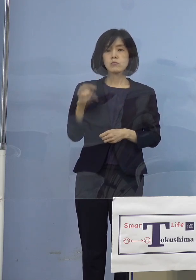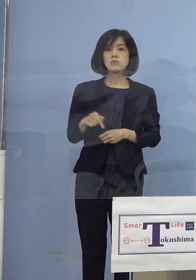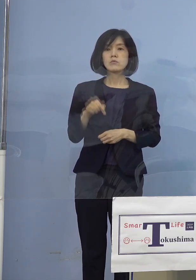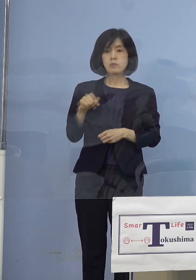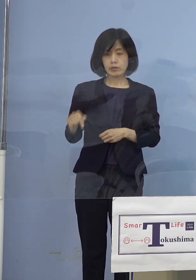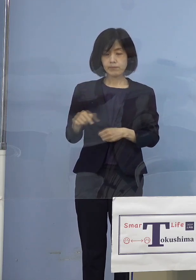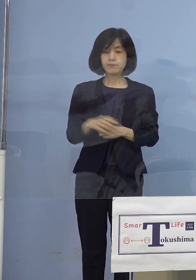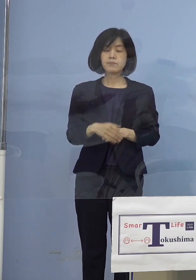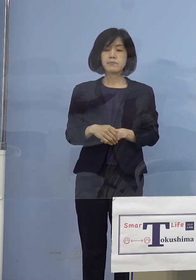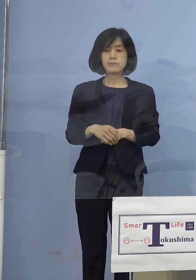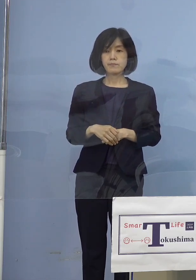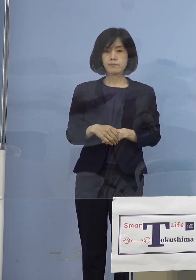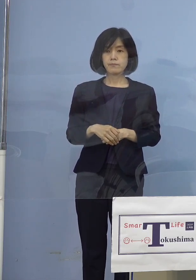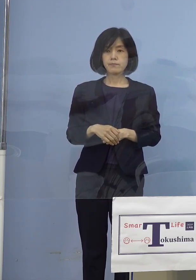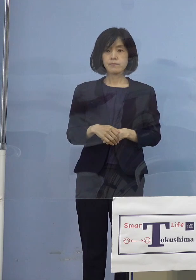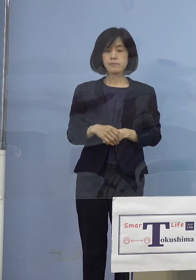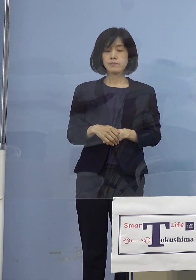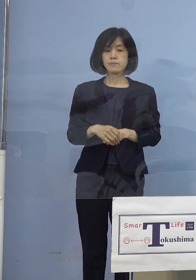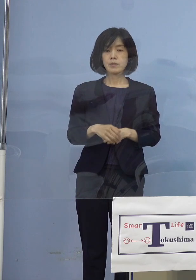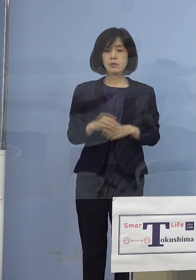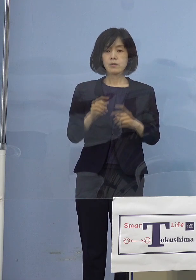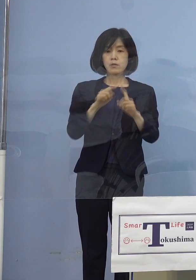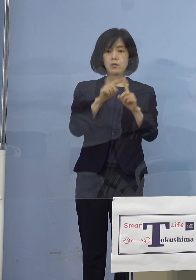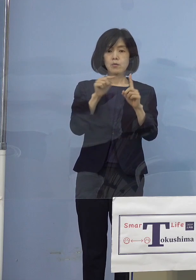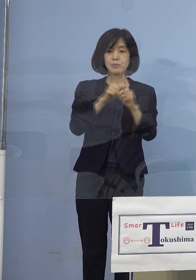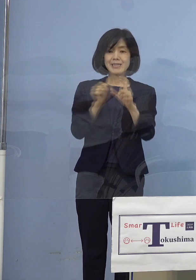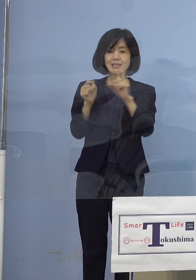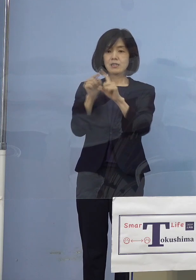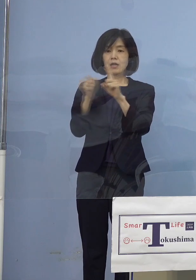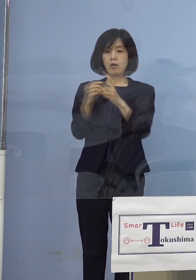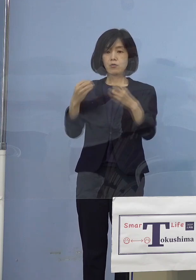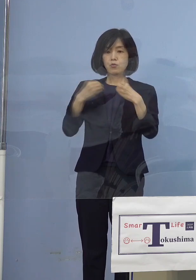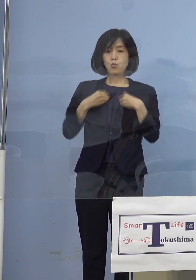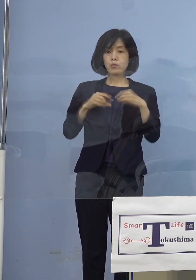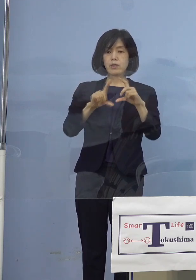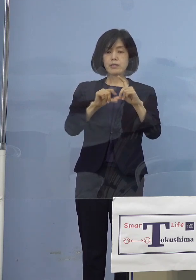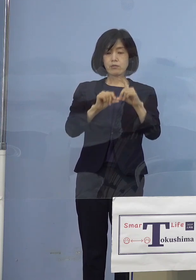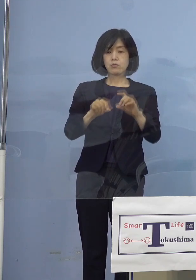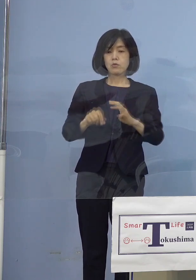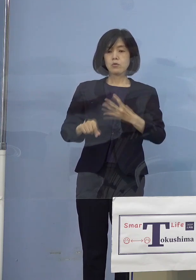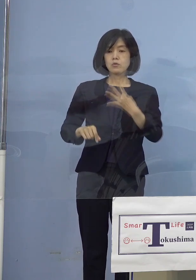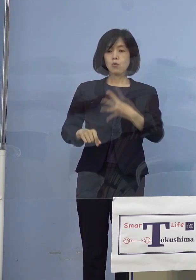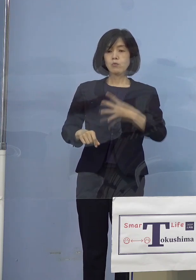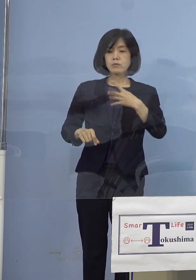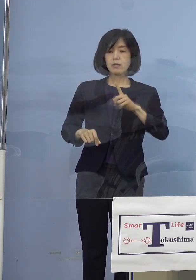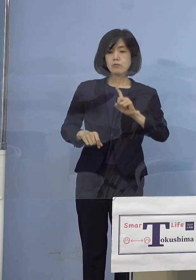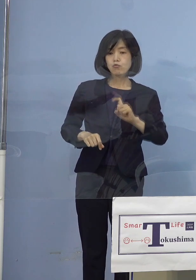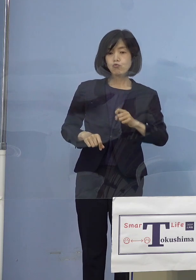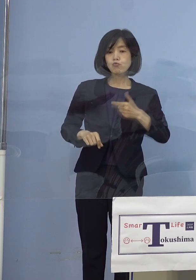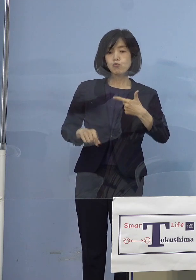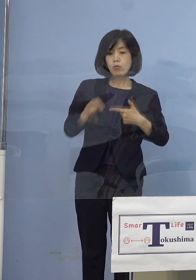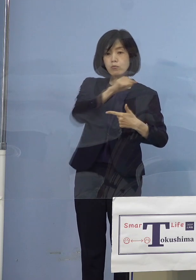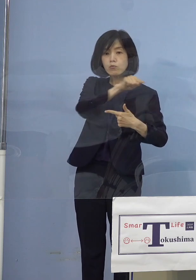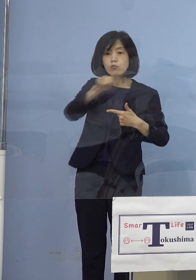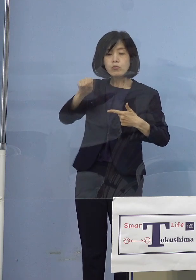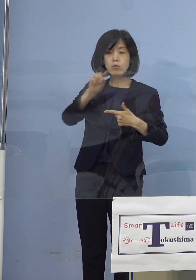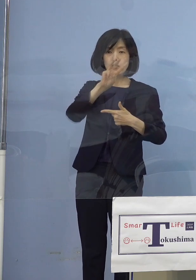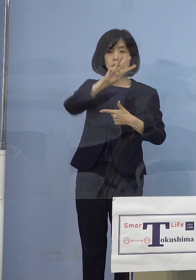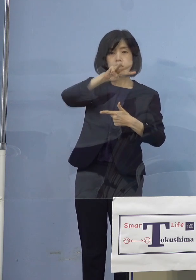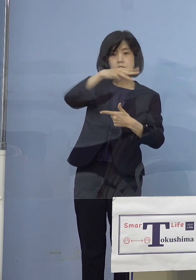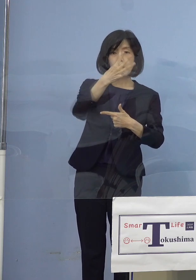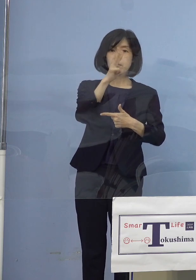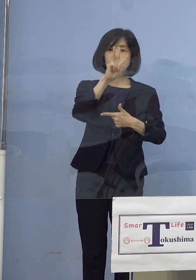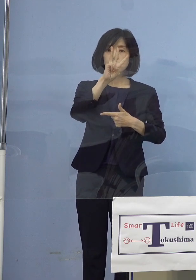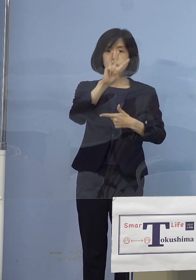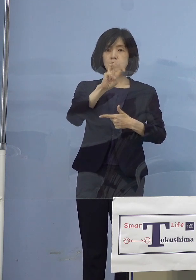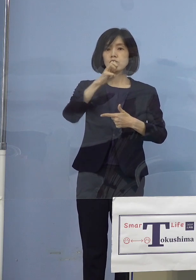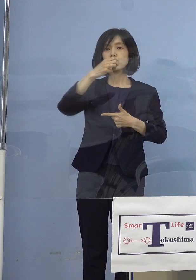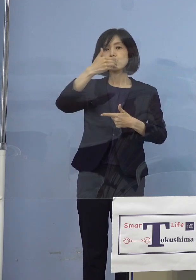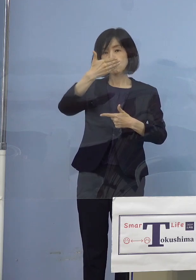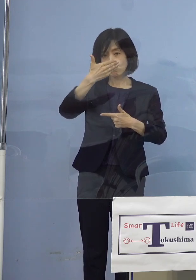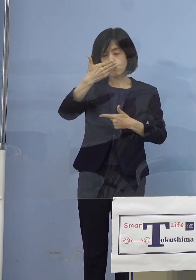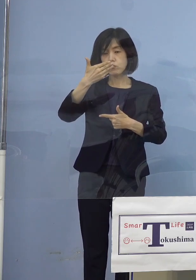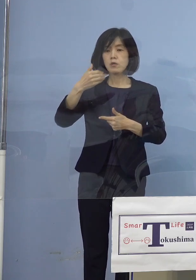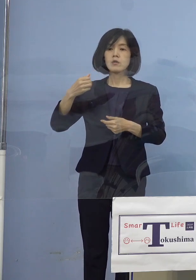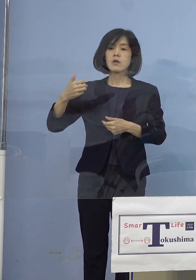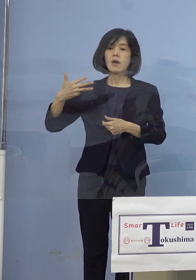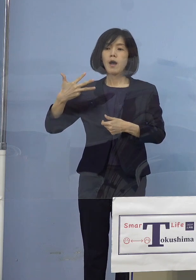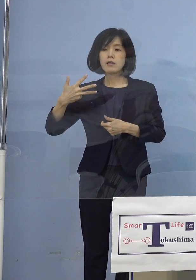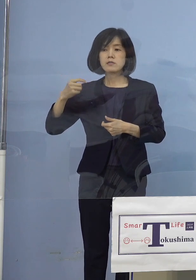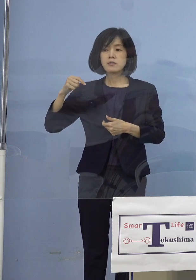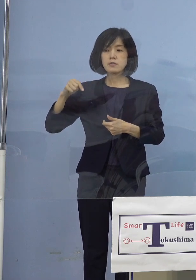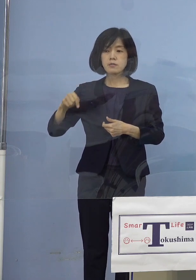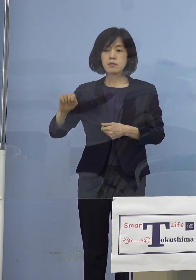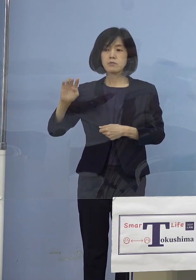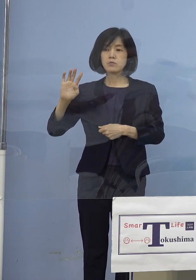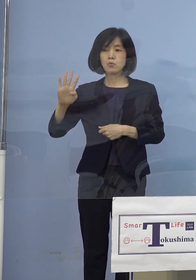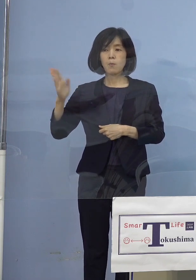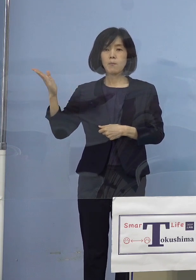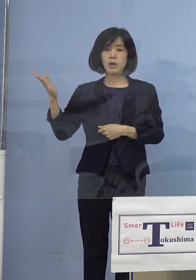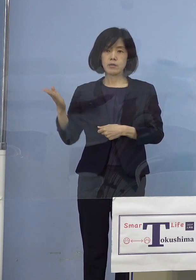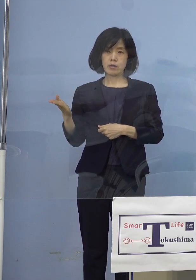5番目の項目、PCR陽性率4,016分の339 8.4パーセントとなります